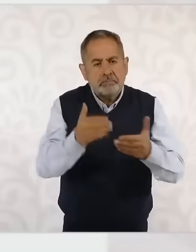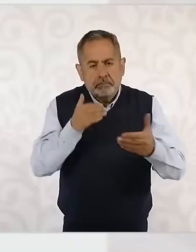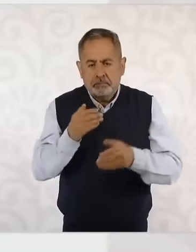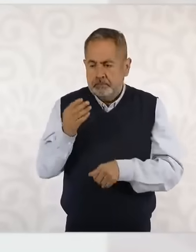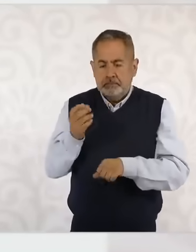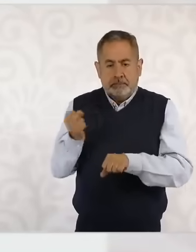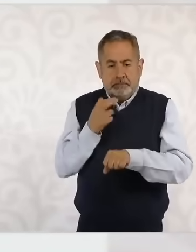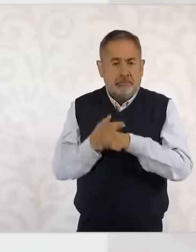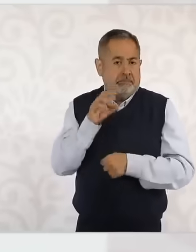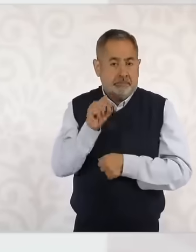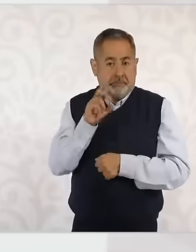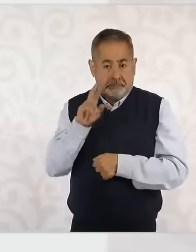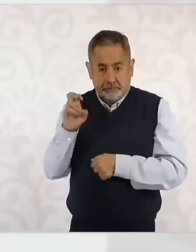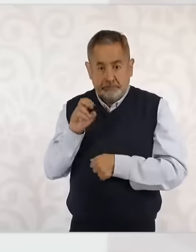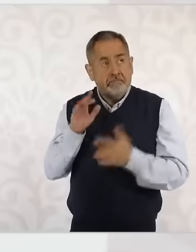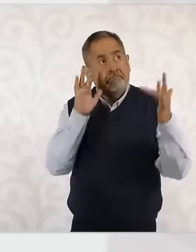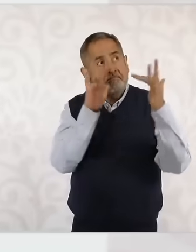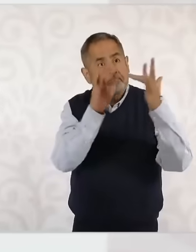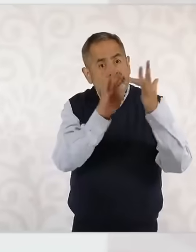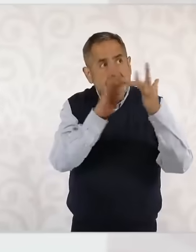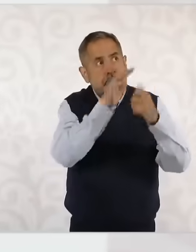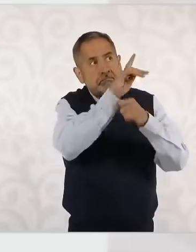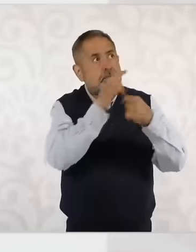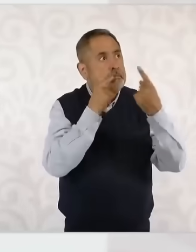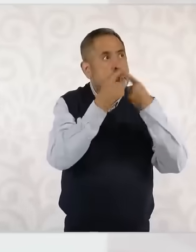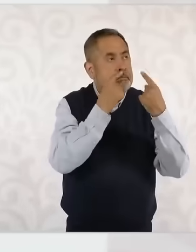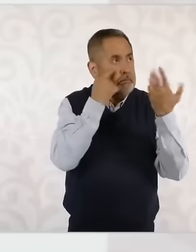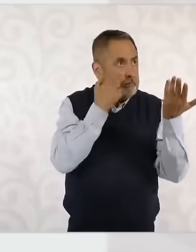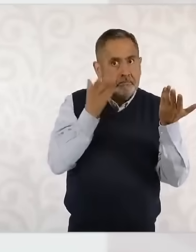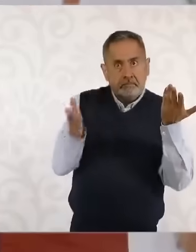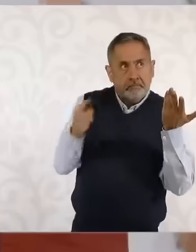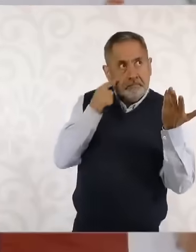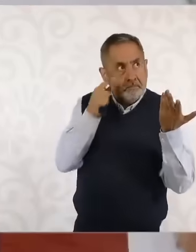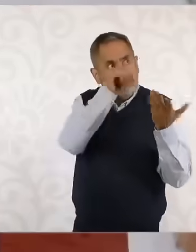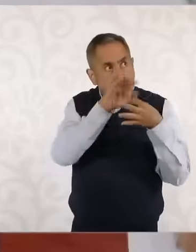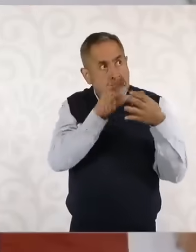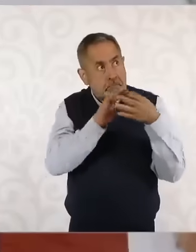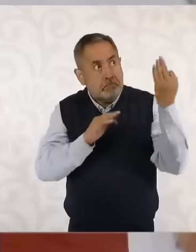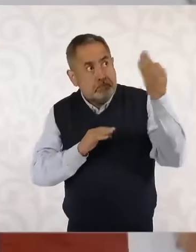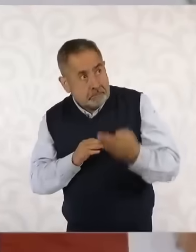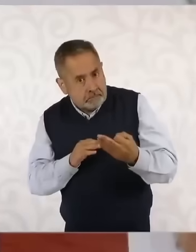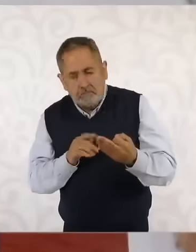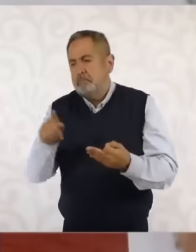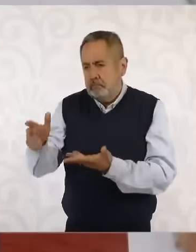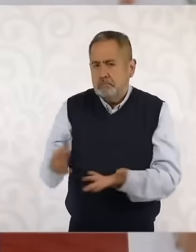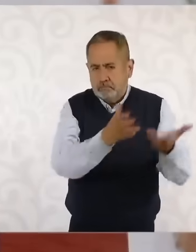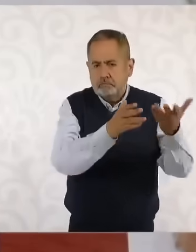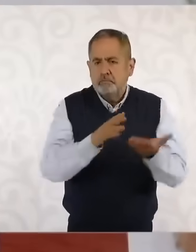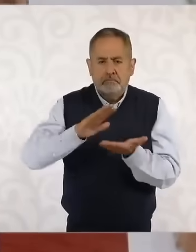de Relaciones Exteriores con el país eh, y hasta que no se acepte pues eh las credenciales,